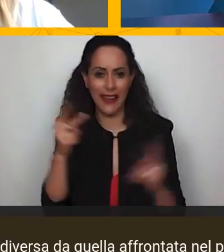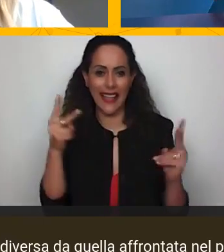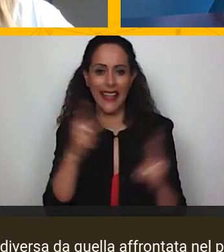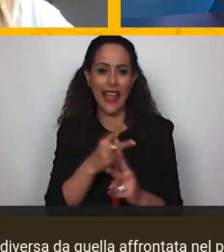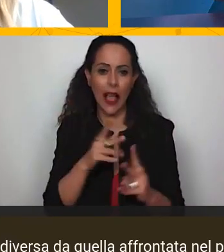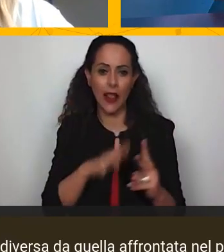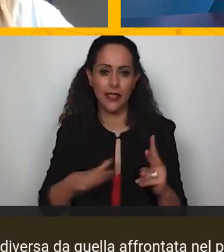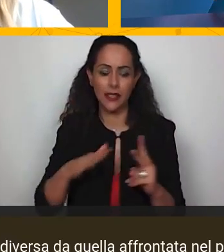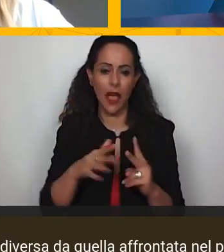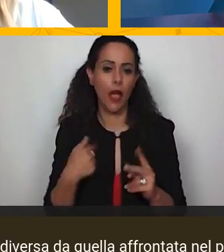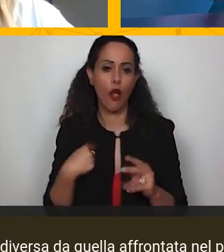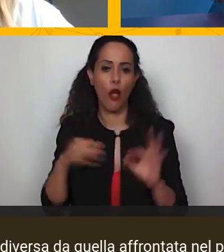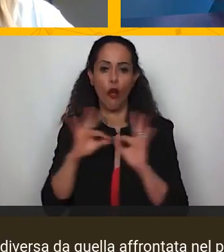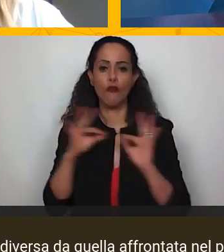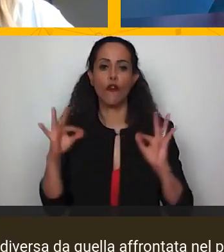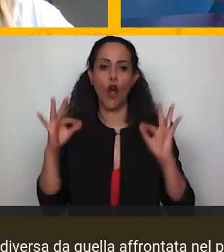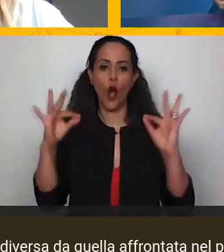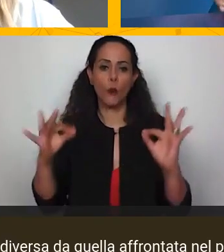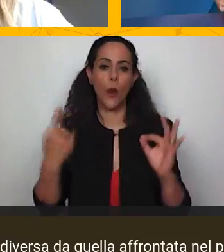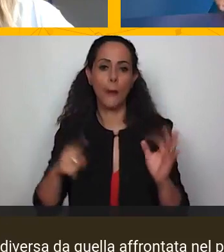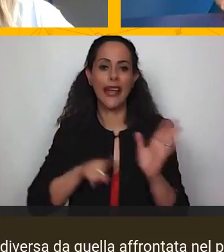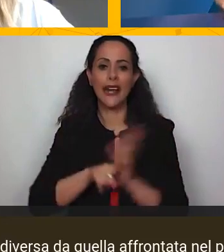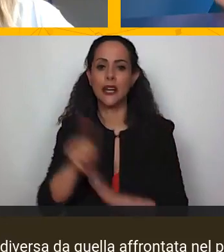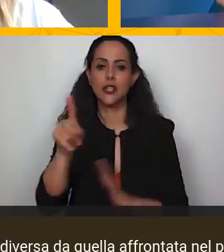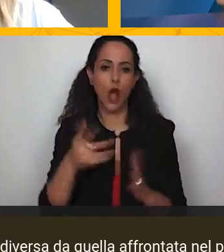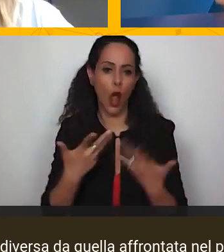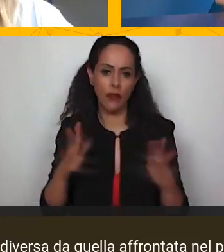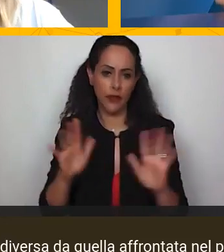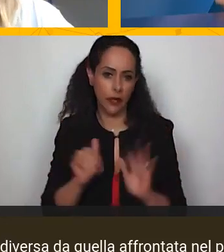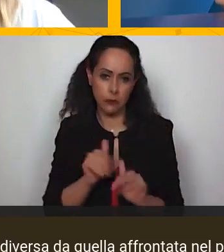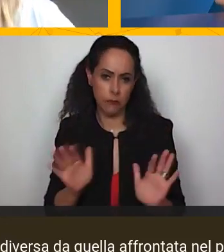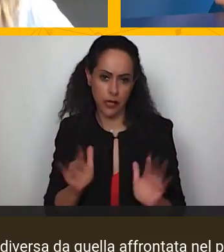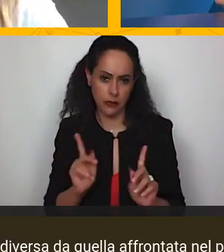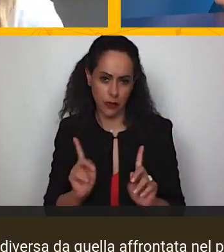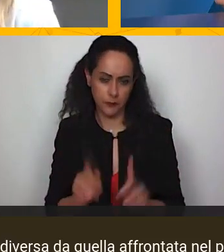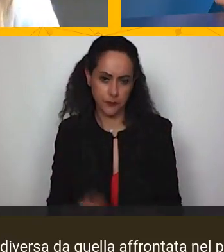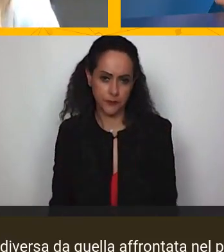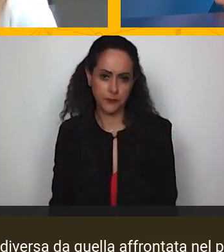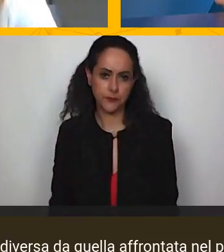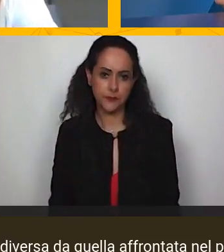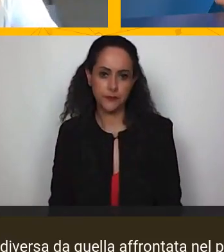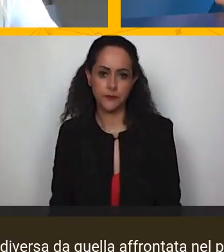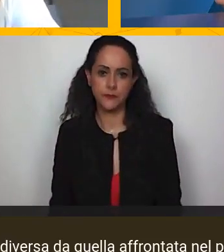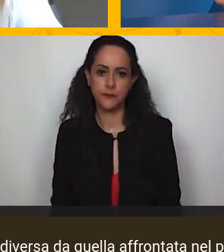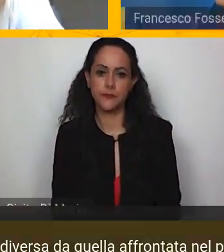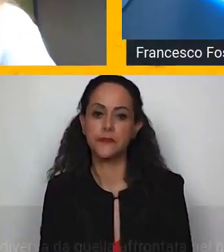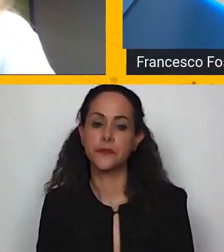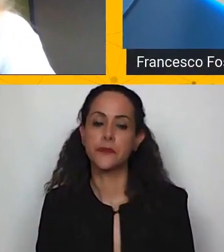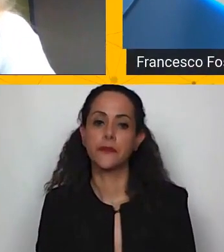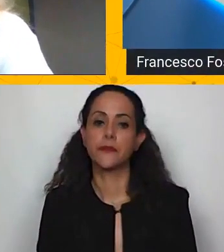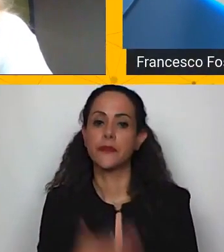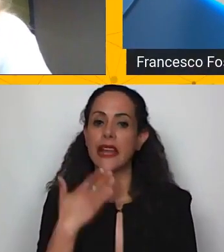leggere la la realtà più che delle formule per risolvere dei